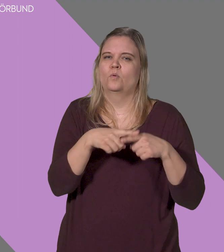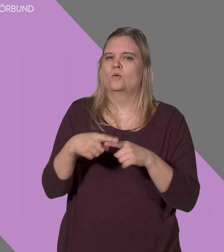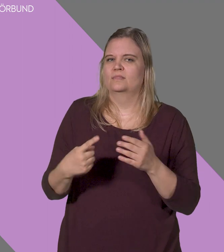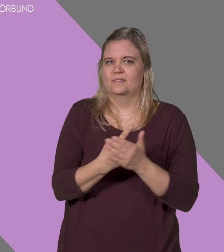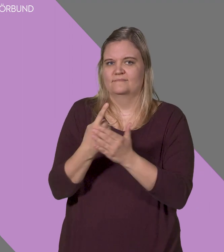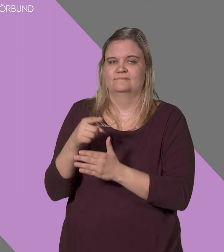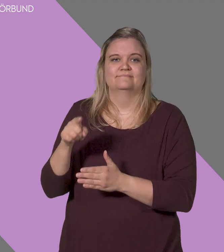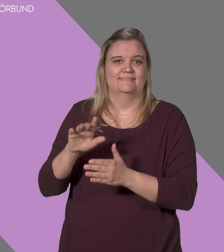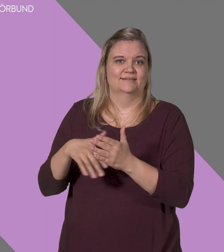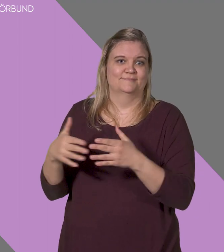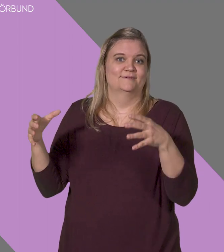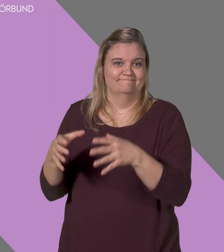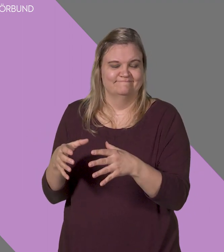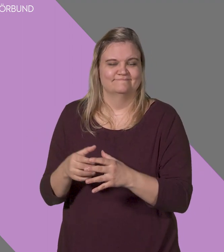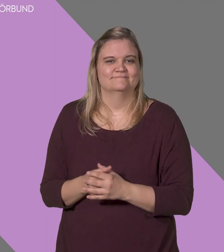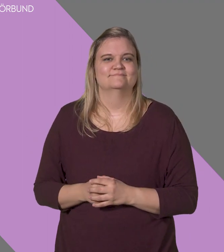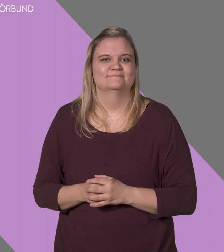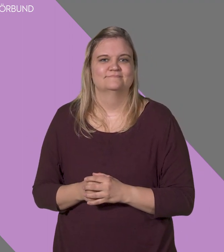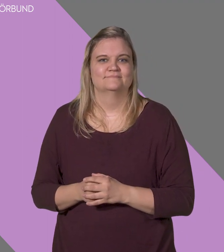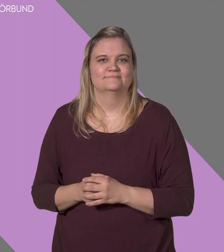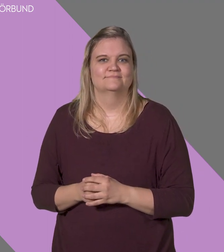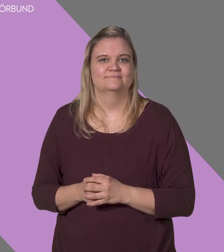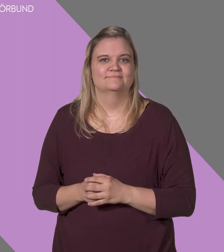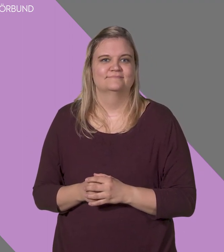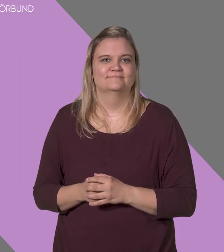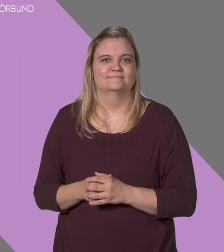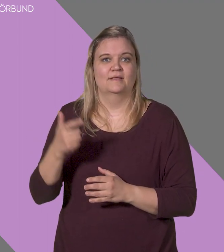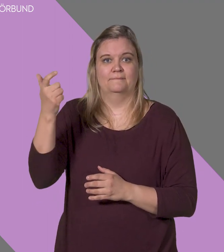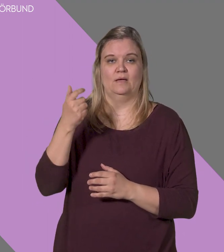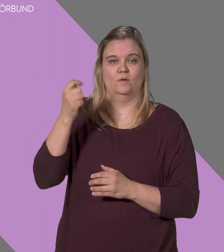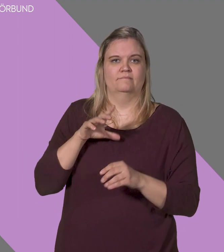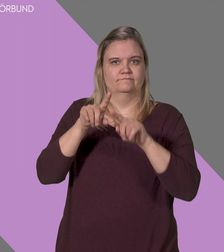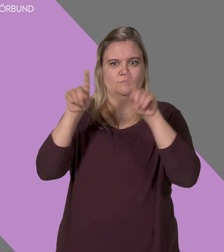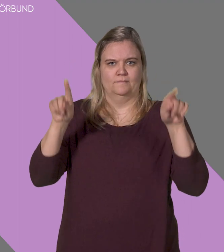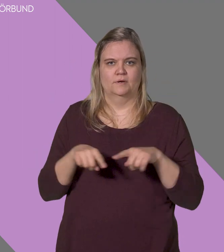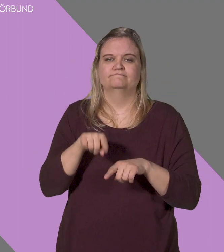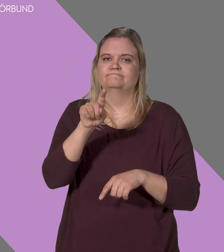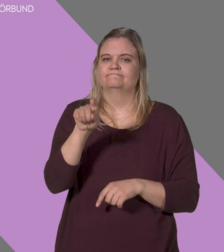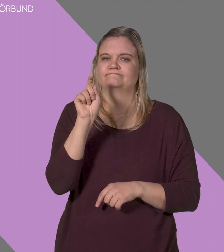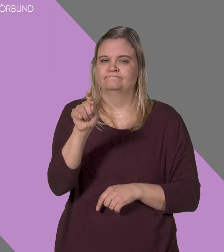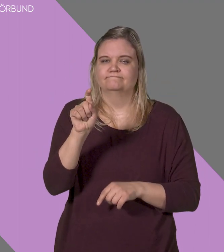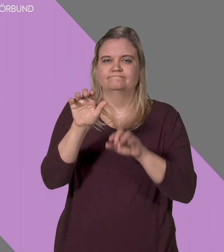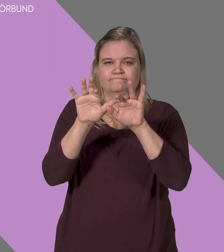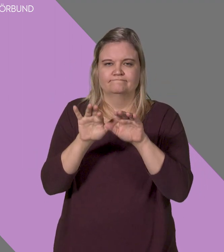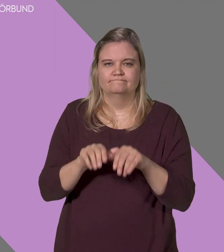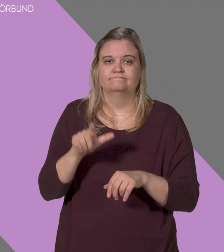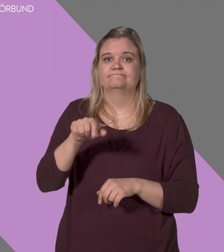om evenemang inom teckenspråksgemenskapen. Fyll i prenumerationsformuläret via länken nedan, -